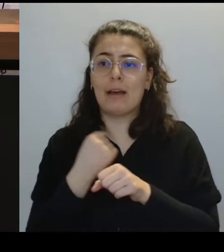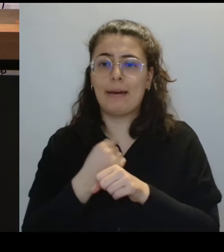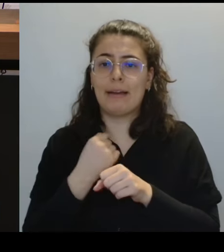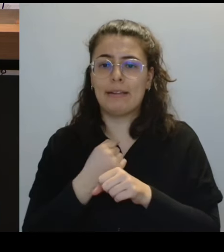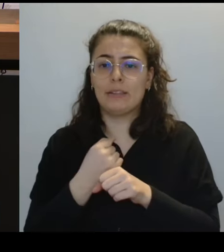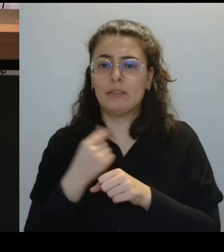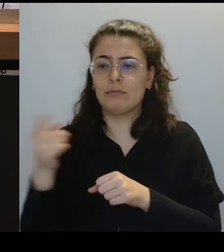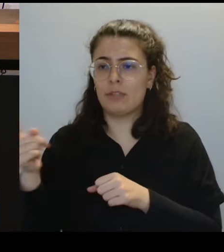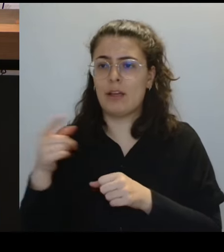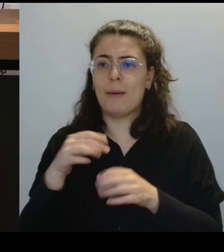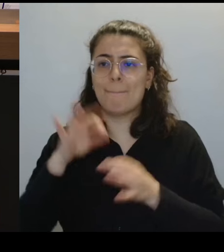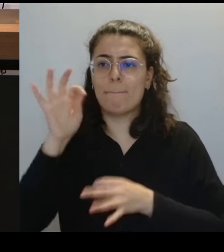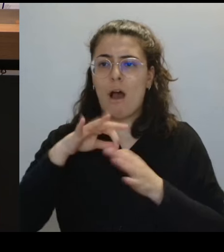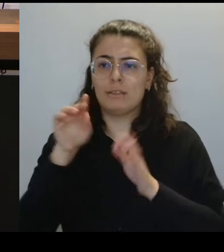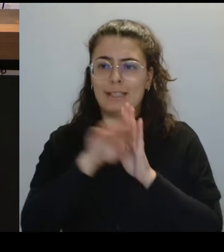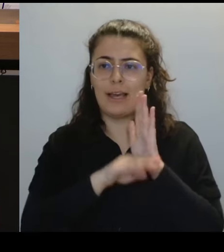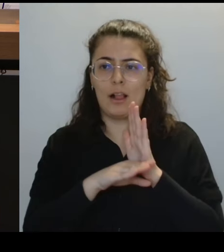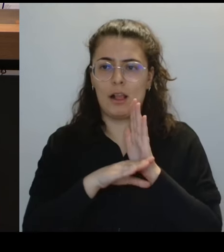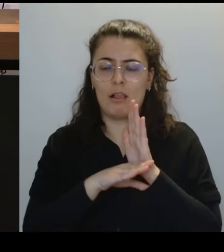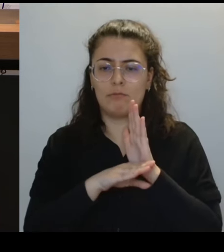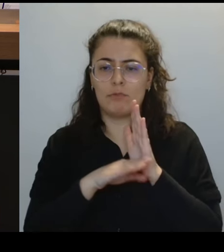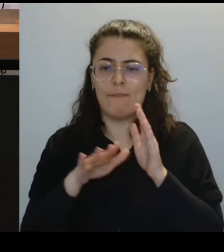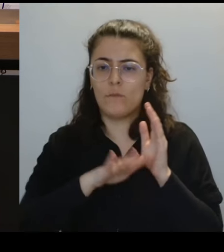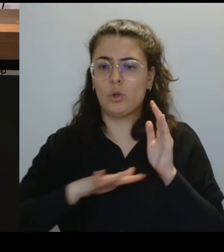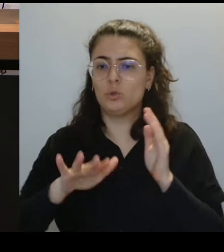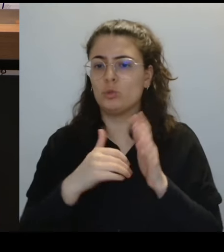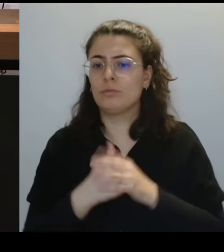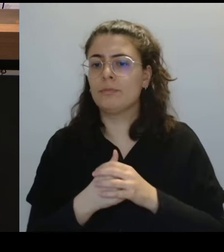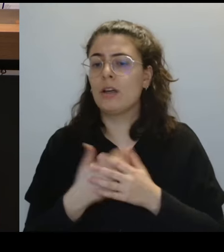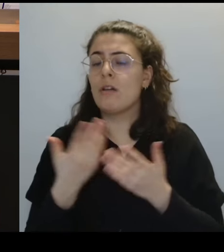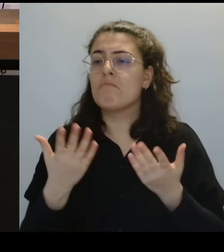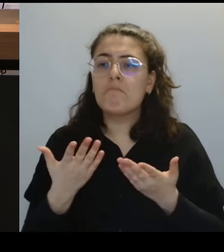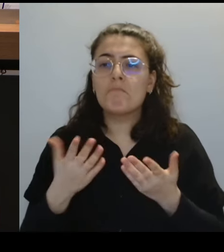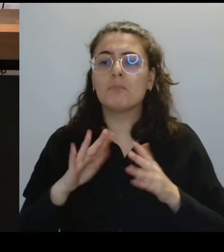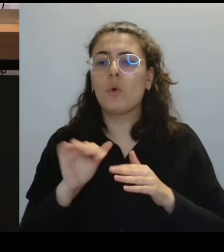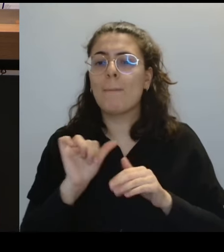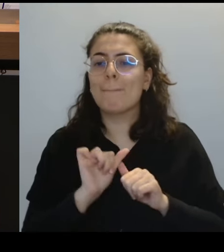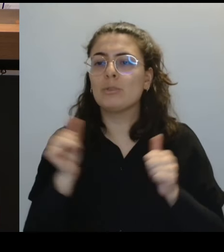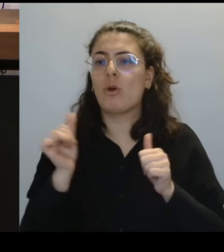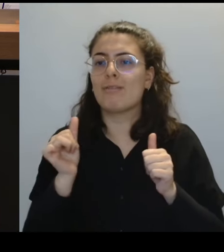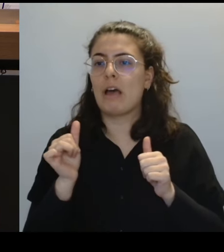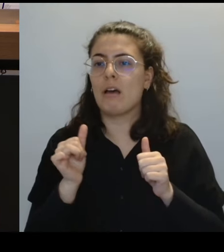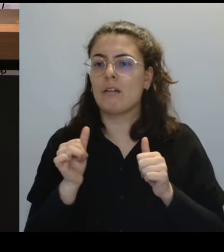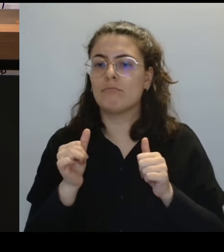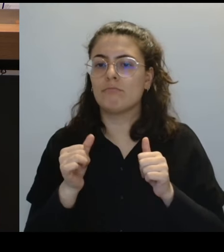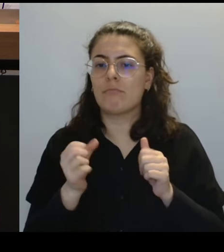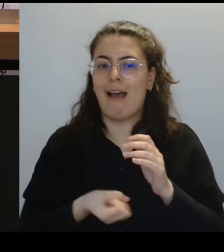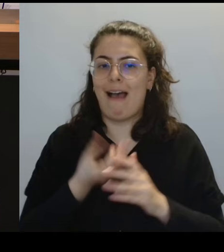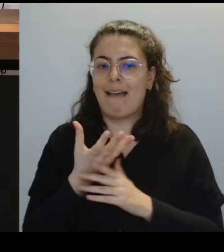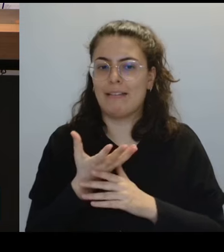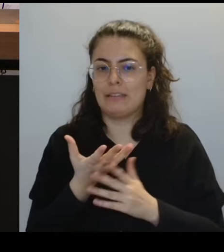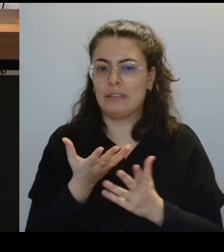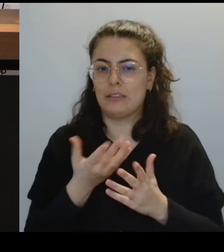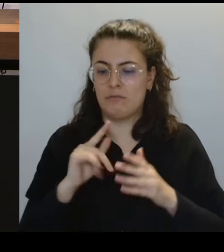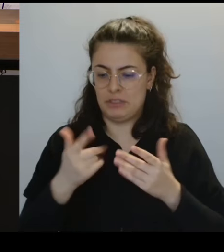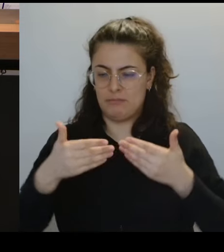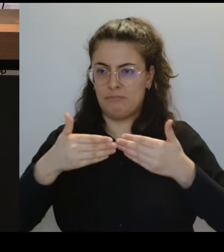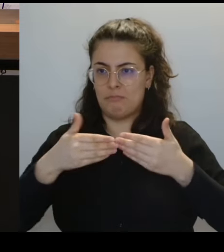"Besondere Ereignisse. So nennen wir es, wenn ein Patient Grenzen überschreitet, zum Beispiel einen Mitpatienten gefährdet